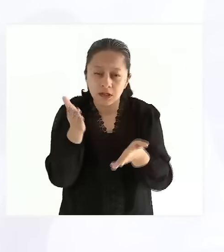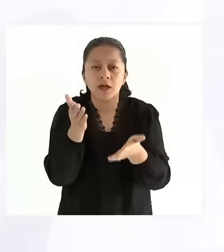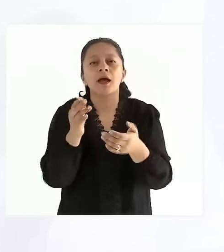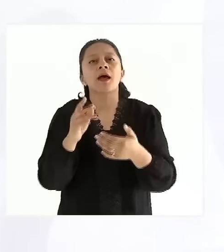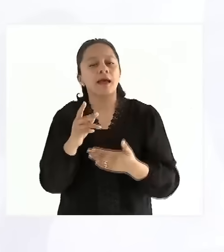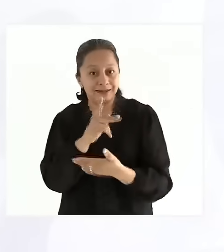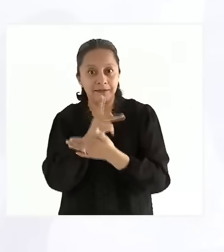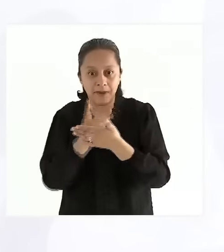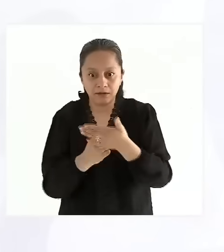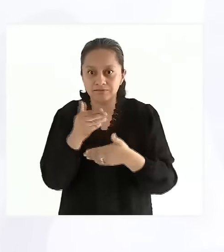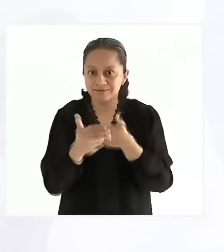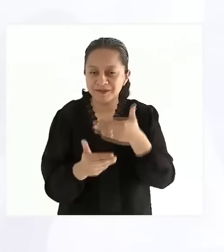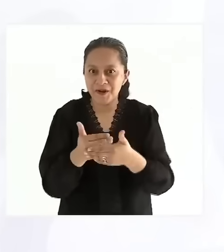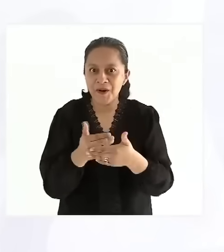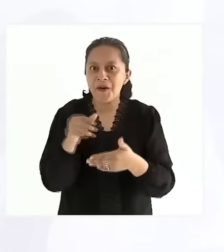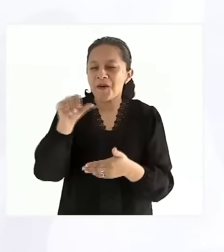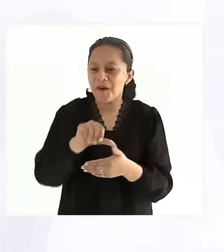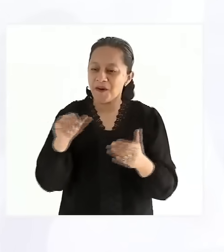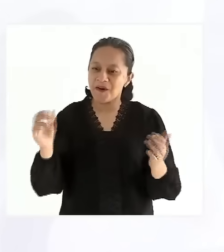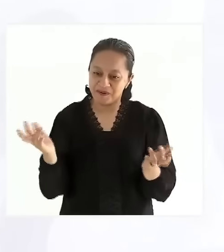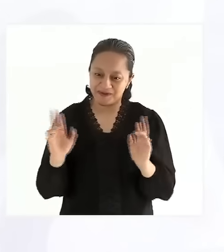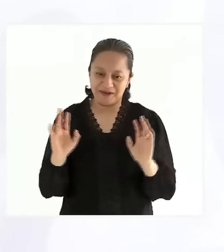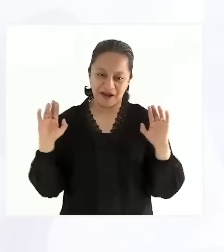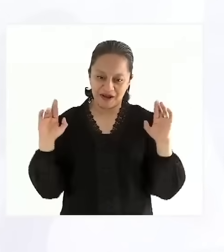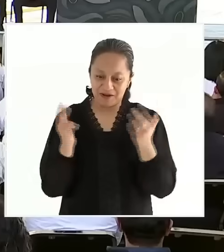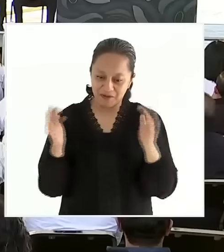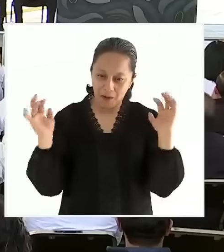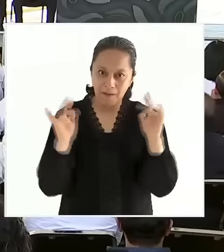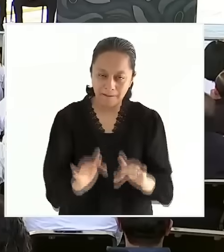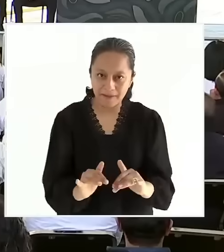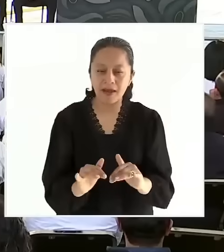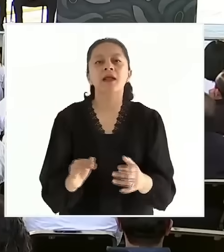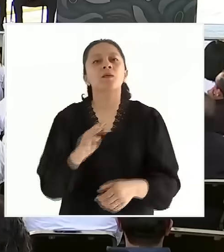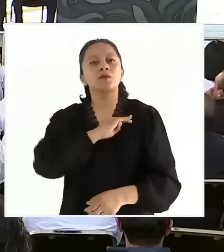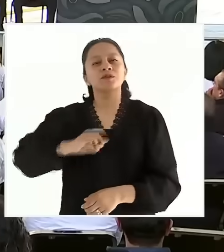es lo que hoy nos reúne aquí en el municipio de Pedro Escobedo Querétaro para inaugurar